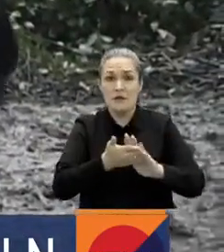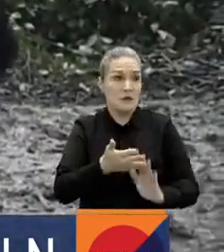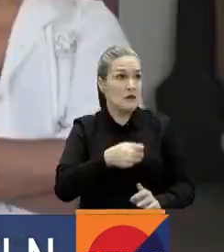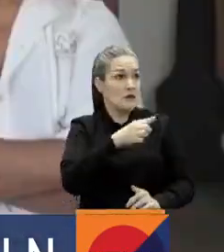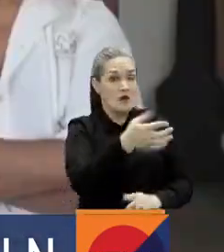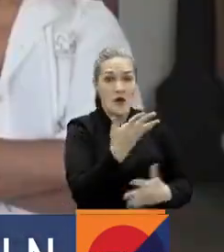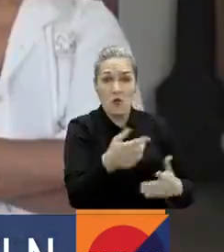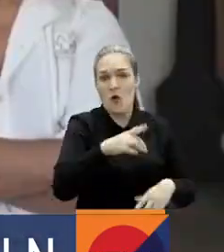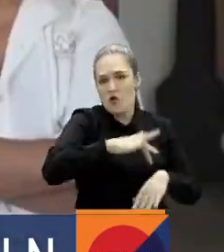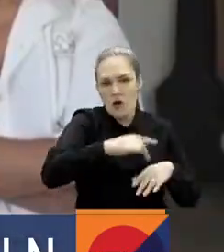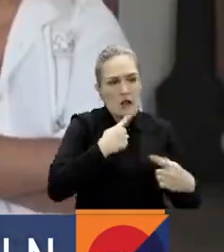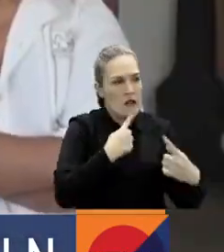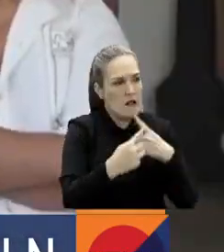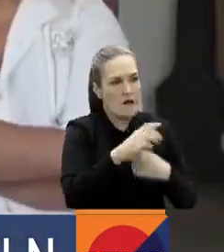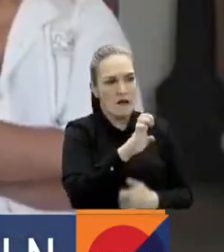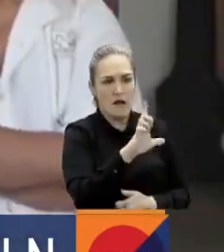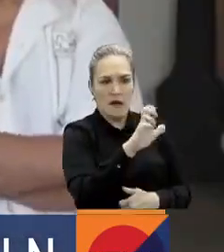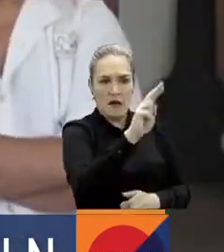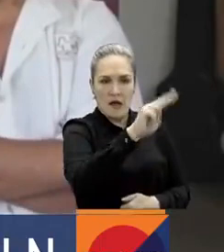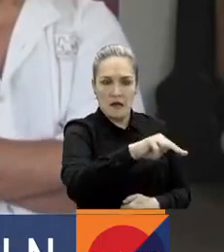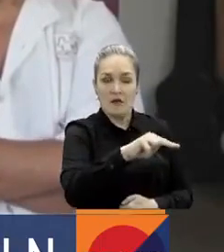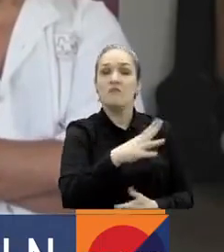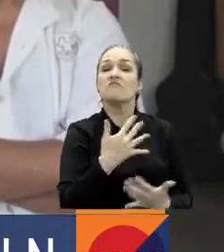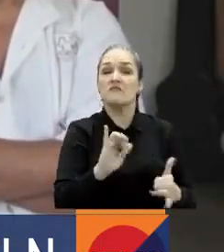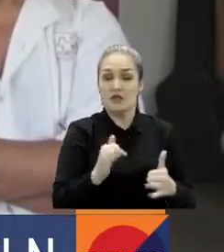HABLó DE LAPAS TOTAL CUYO OBJETIVO ES UN CESE AL FUEGO